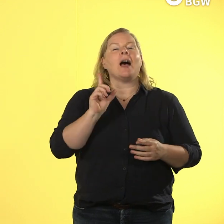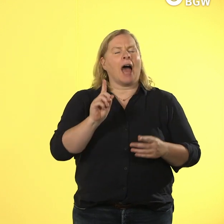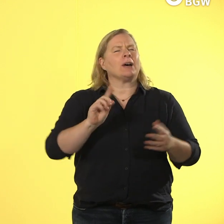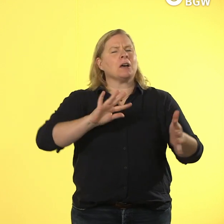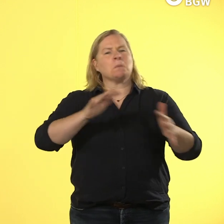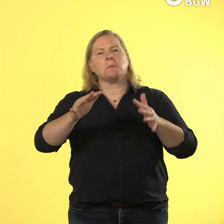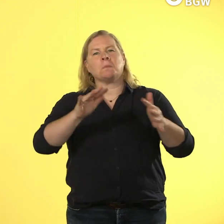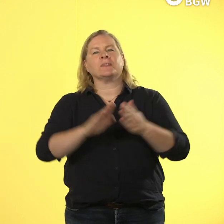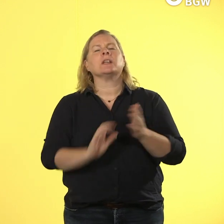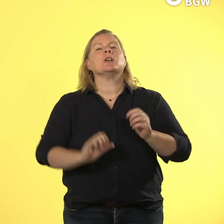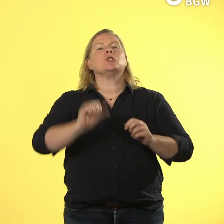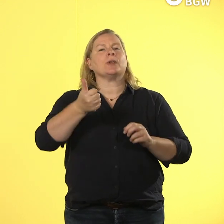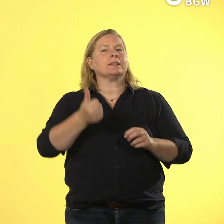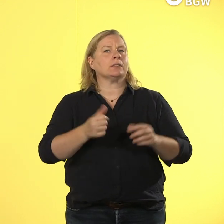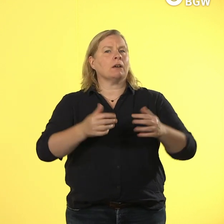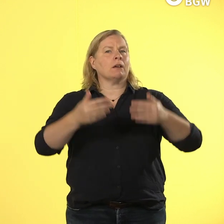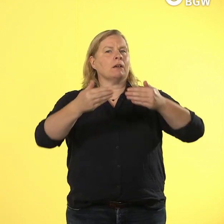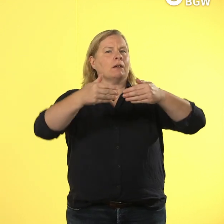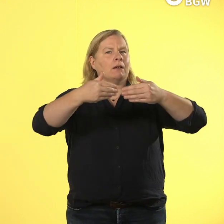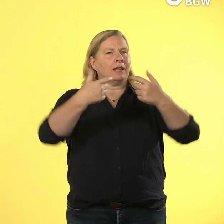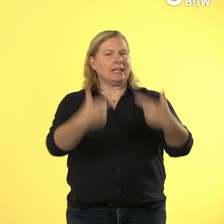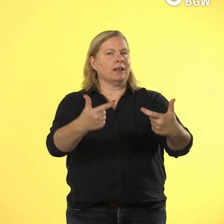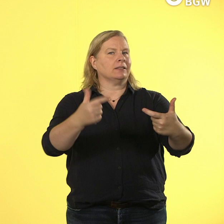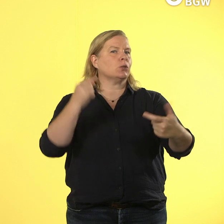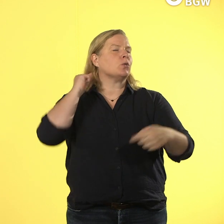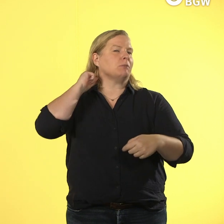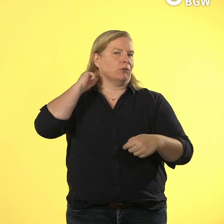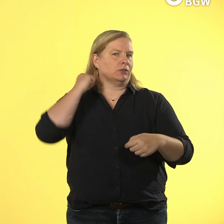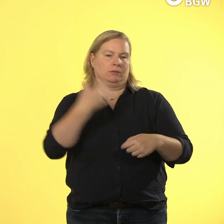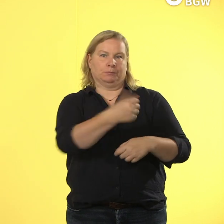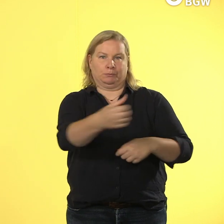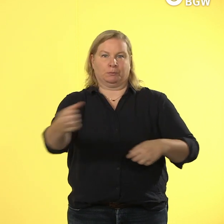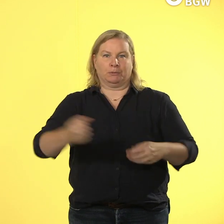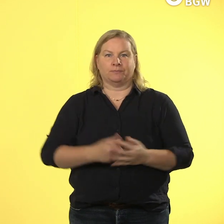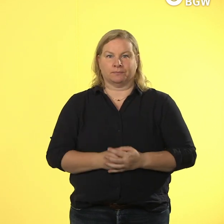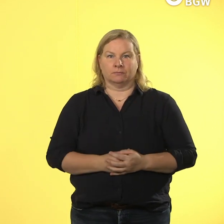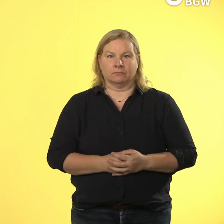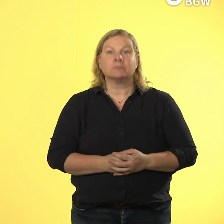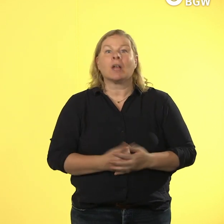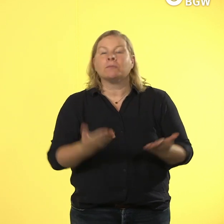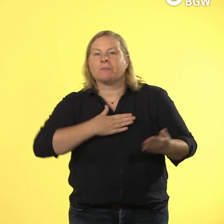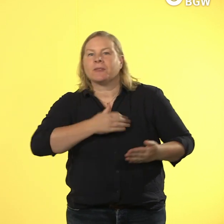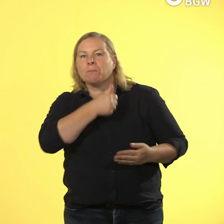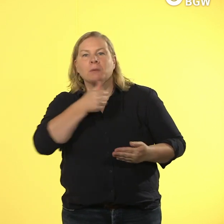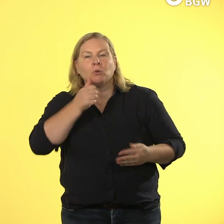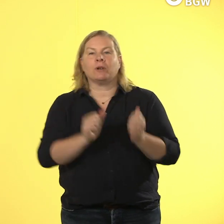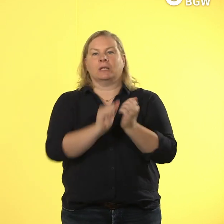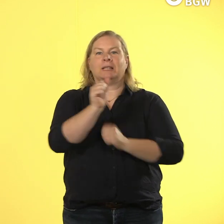Ich erzähle Ihnen das. Das habe ich noch gar nicht gesagt, was ich von Beruf bin: Ich bin Diplom-Pädagoge und Kommunikations- Pädagoge und auch Deeskalationstrainer.